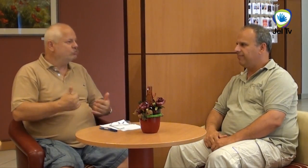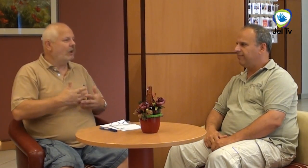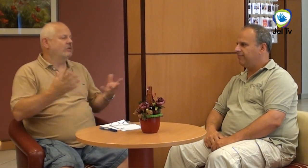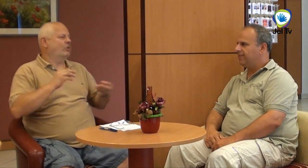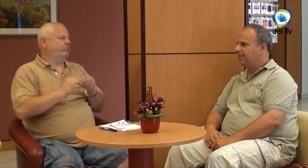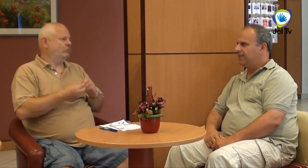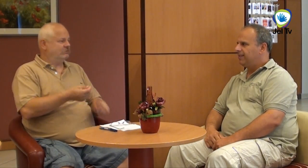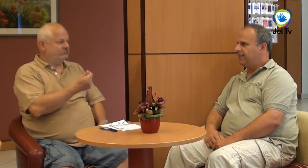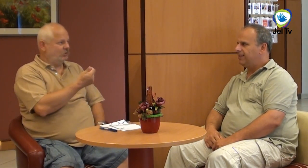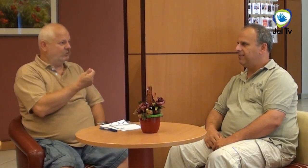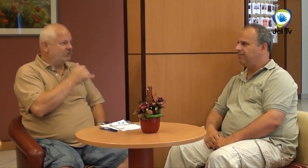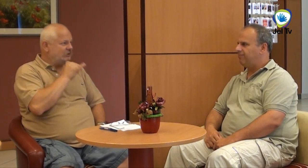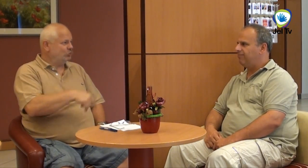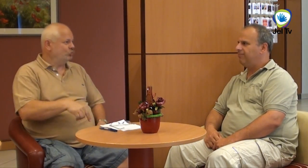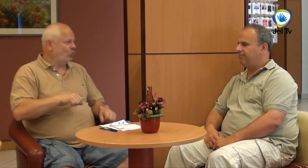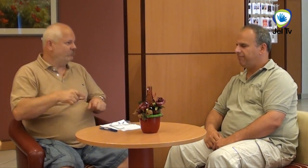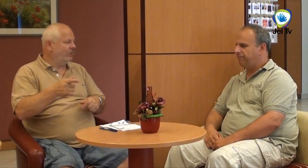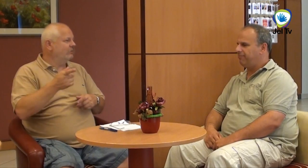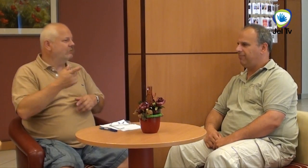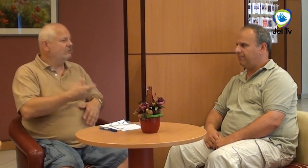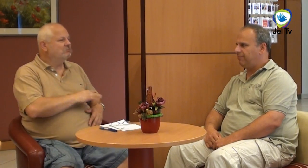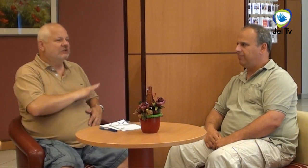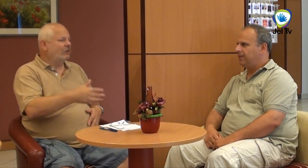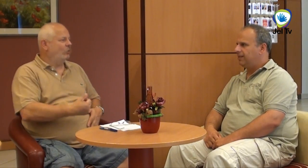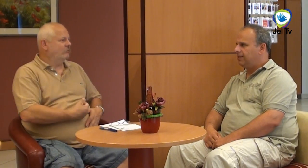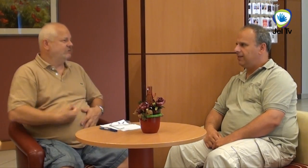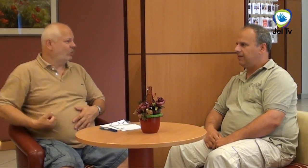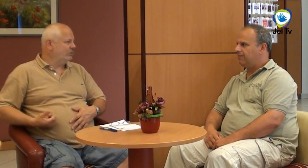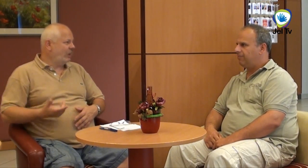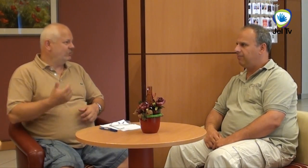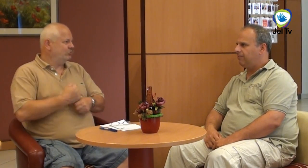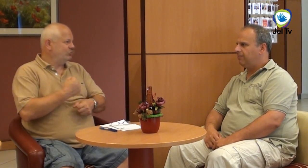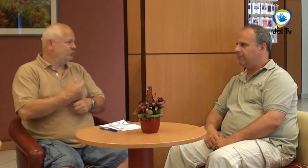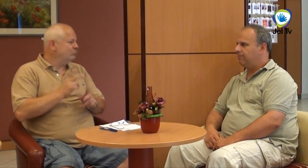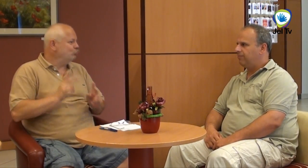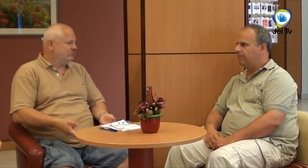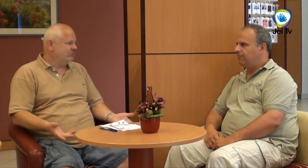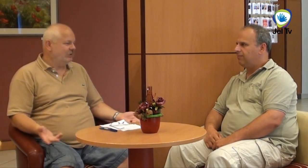Jelenleg legnagyobb probléma az, hogy nincs pénze a Kormánynak, mindenhol megszorítást végeznek, "muszájból".